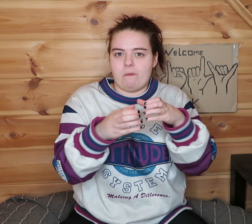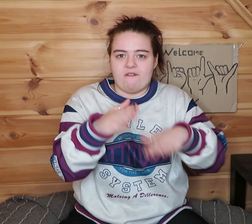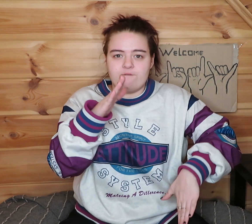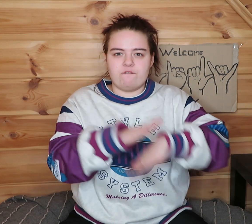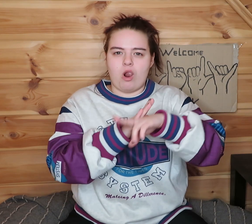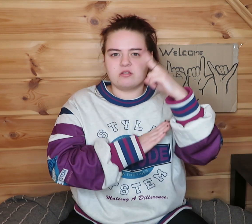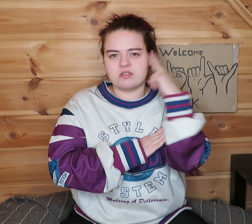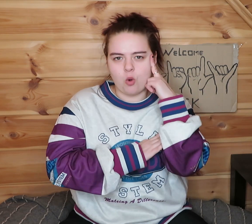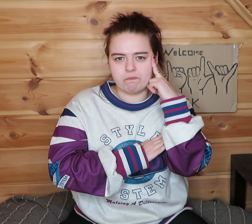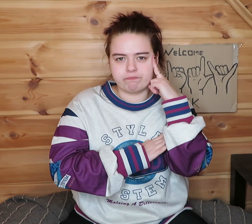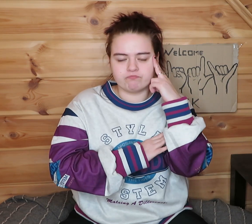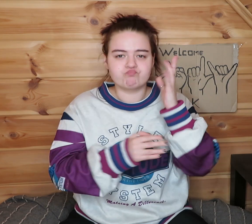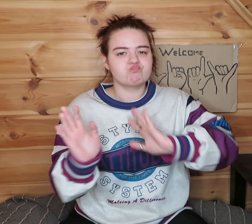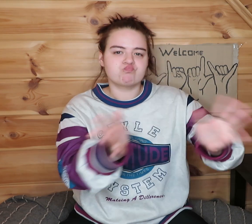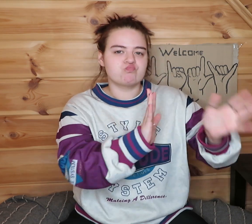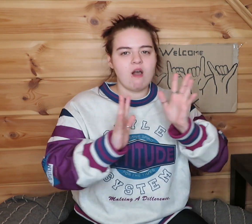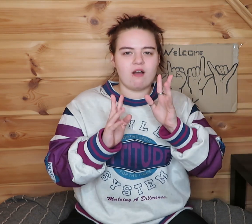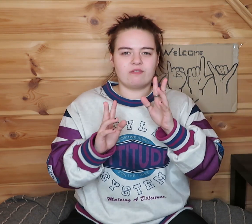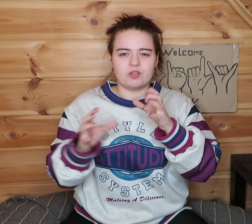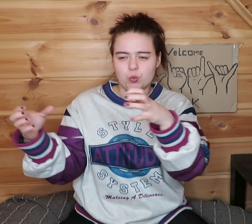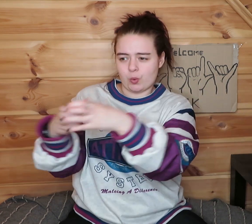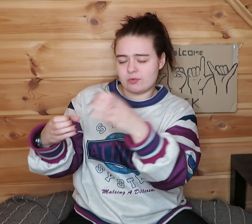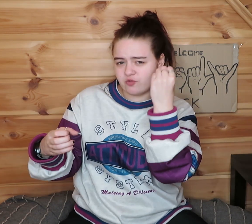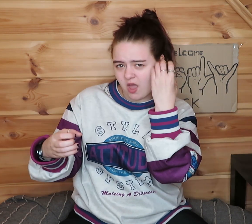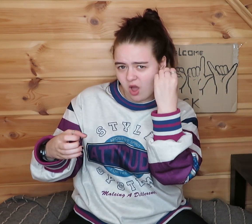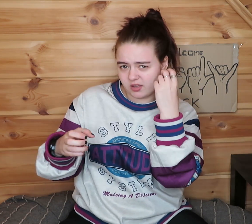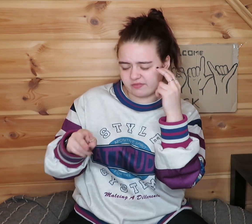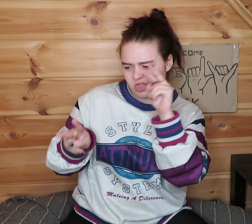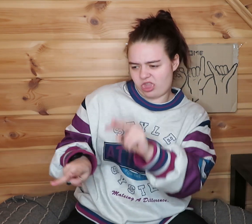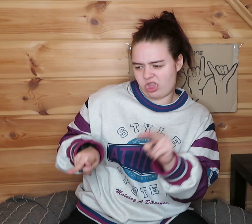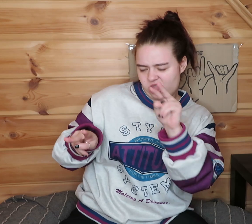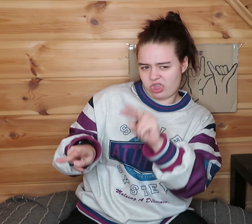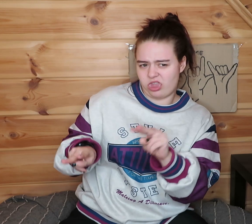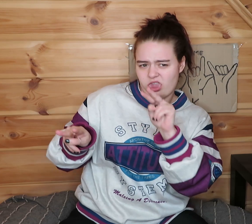Das eine "voll taube" Gruppe auf eine "schwerhörige" Gruppe herabschaut.